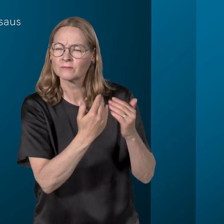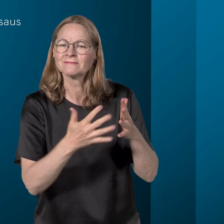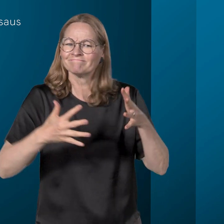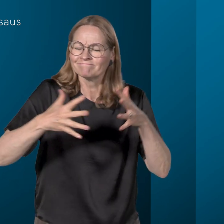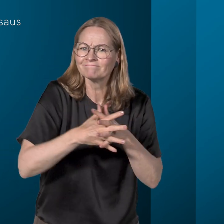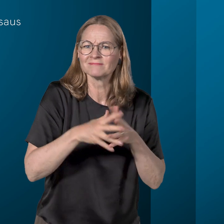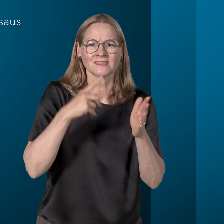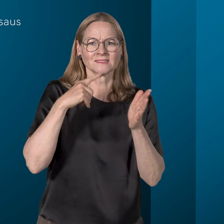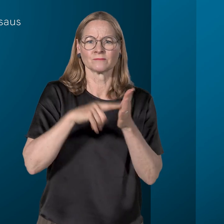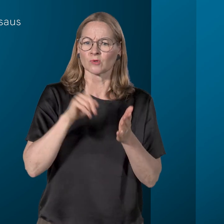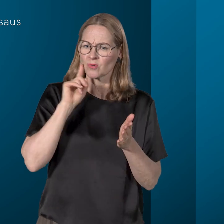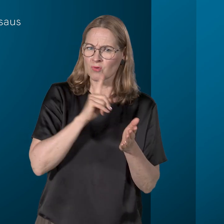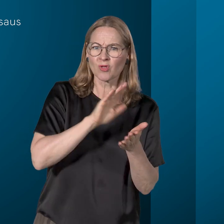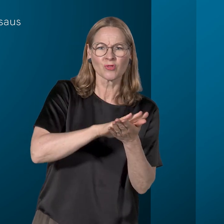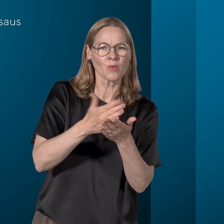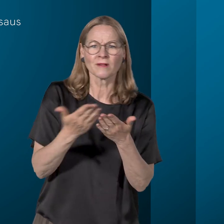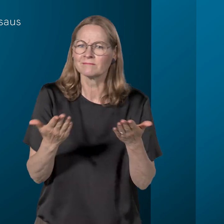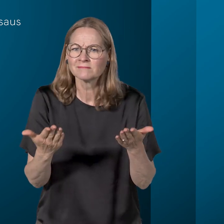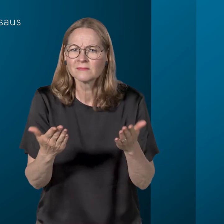ja tarkennuksia muun muassa kuuroihin tulkkeihin, -